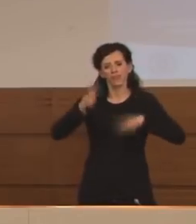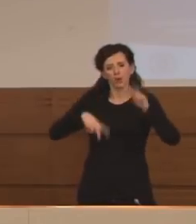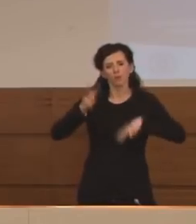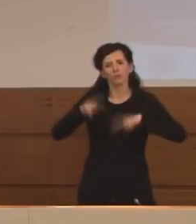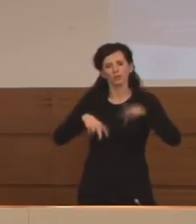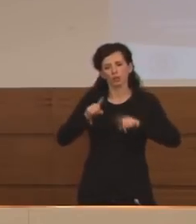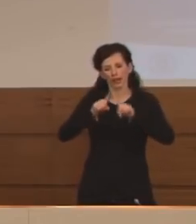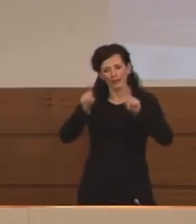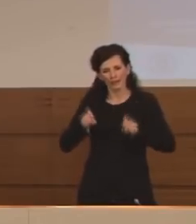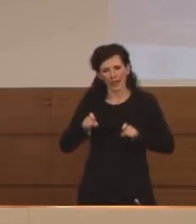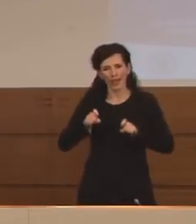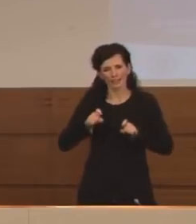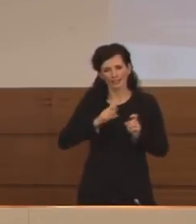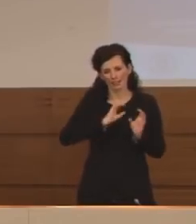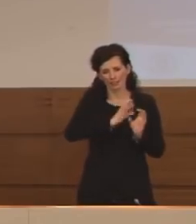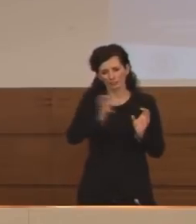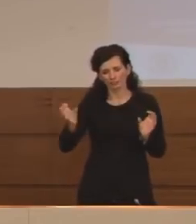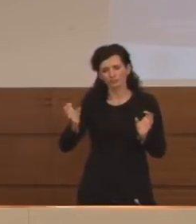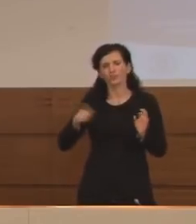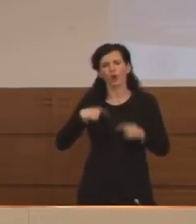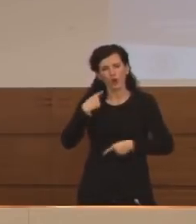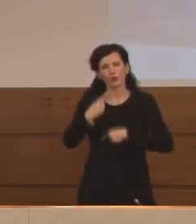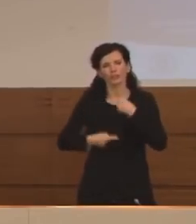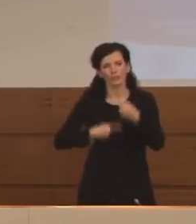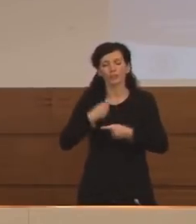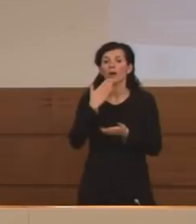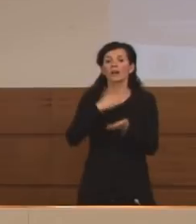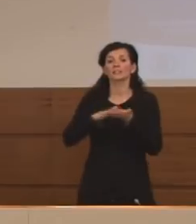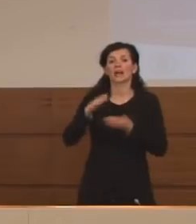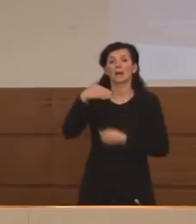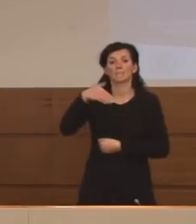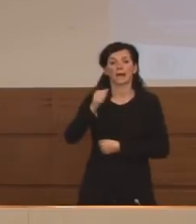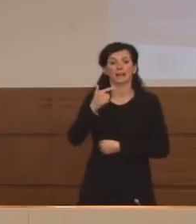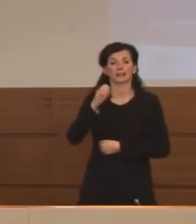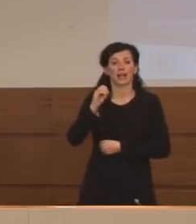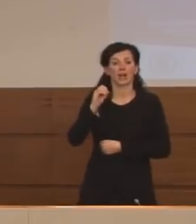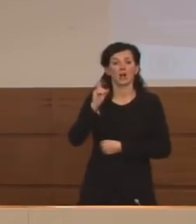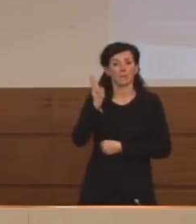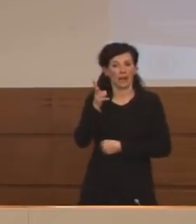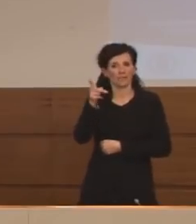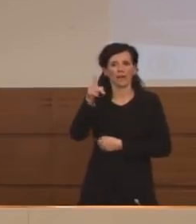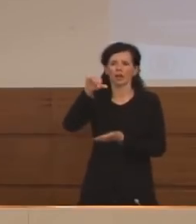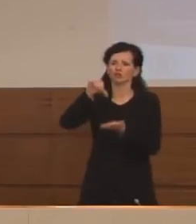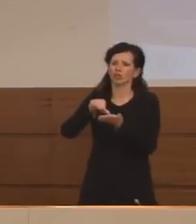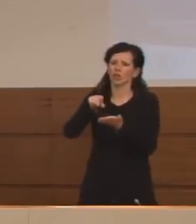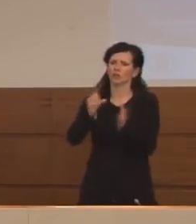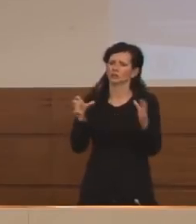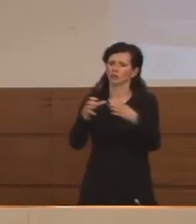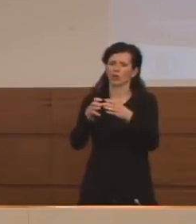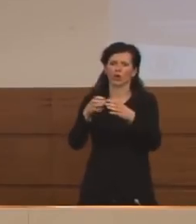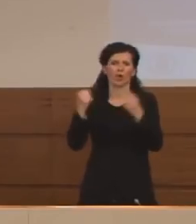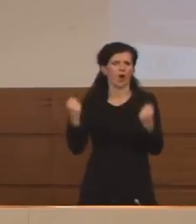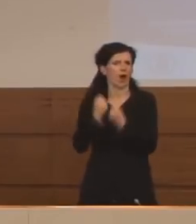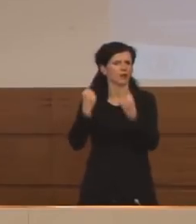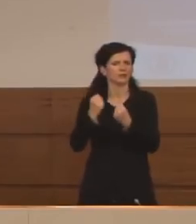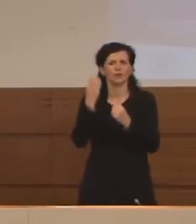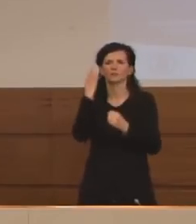è il motivo per cui il San Matteo di Pavia è uno dei centri più attivi sicuramente in questa valutazione.